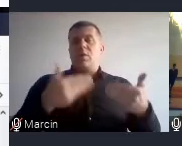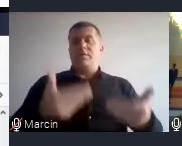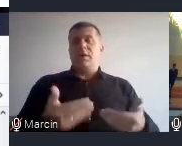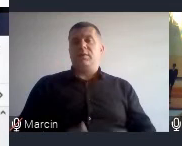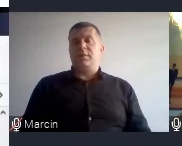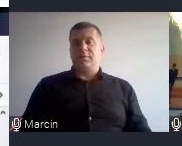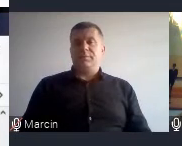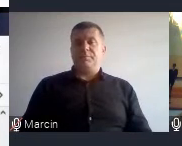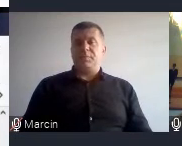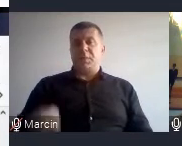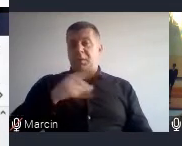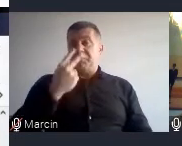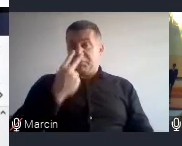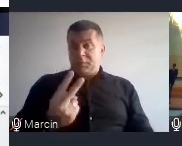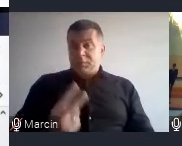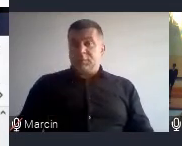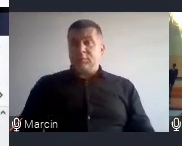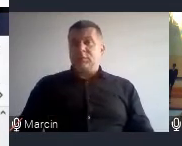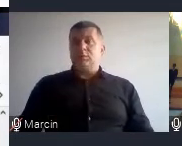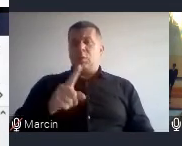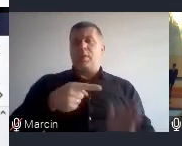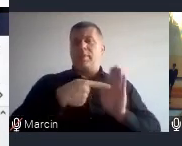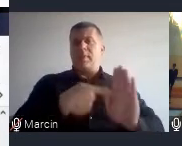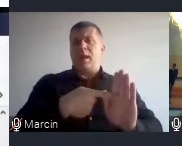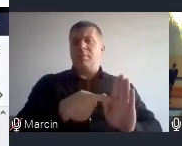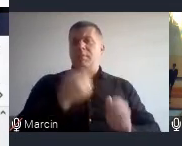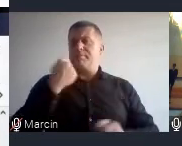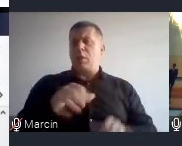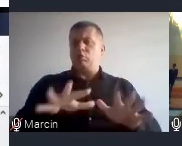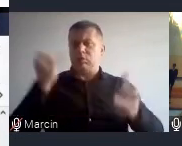Jak widzicie Państwo, tu w terminach jest bardzo dużo błędów.